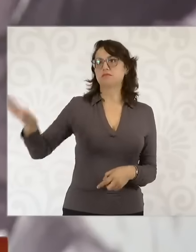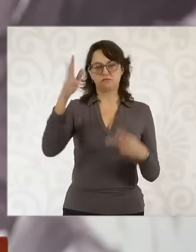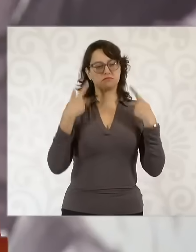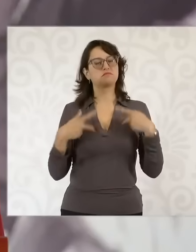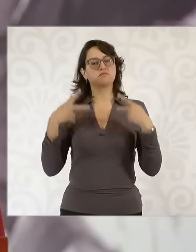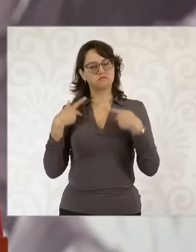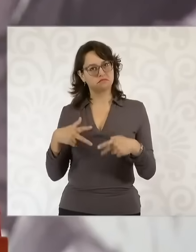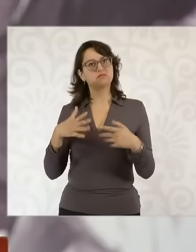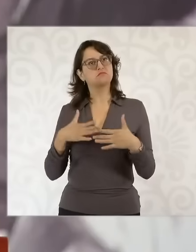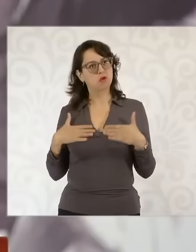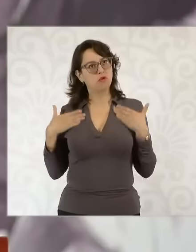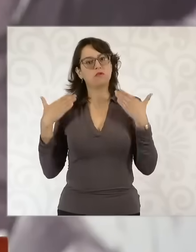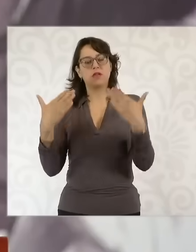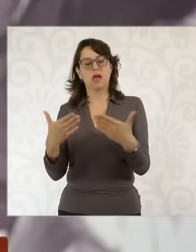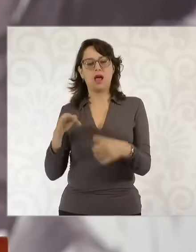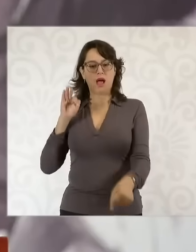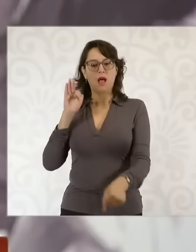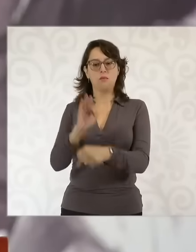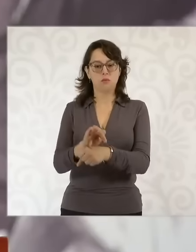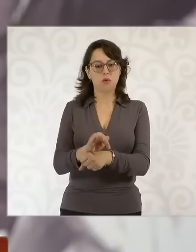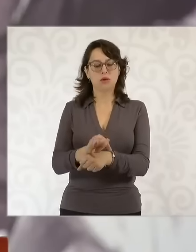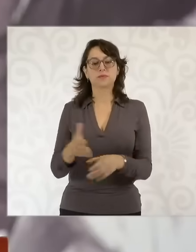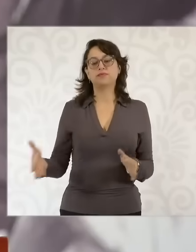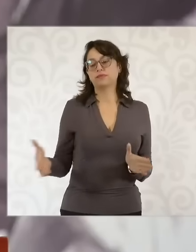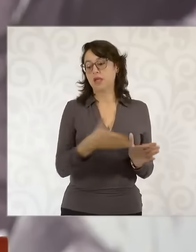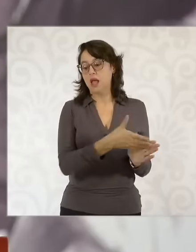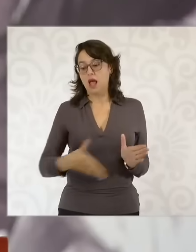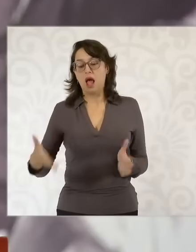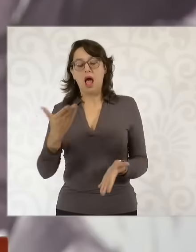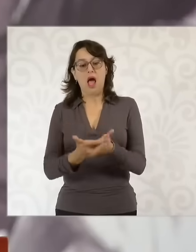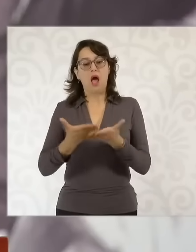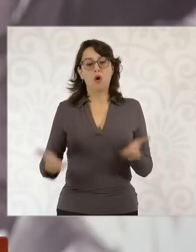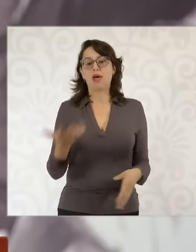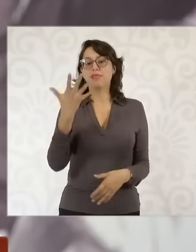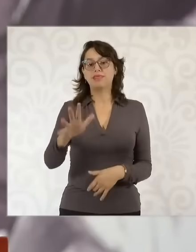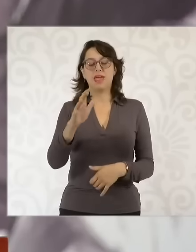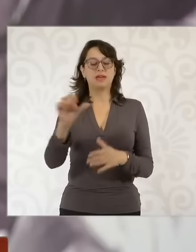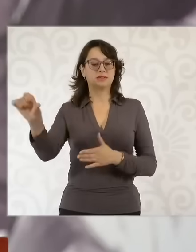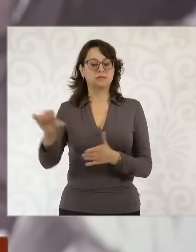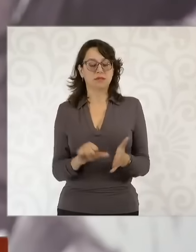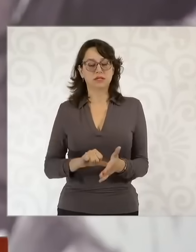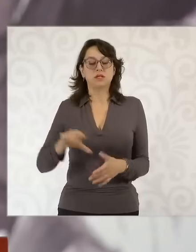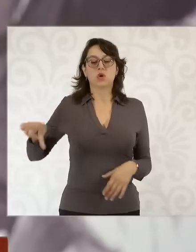primeros 10 meses del gobierno de la presidenta Claudia Shembba se ha reconfigurado el sector